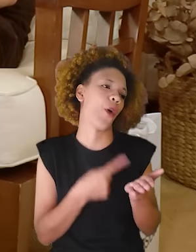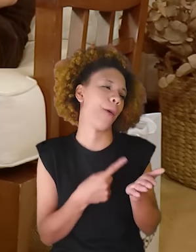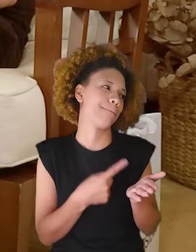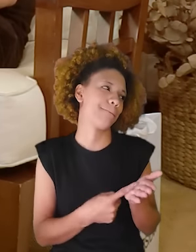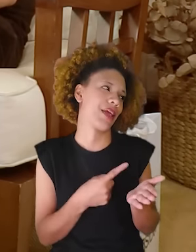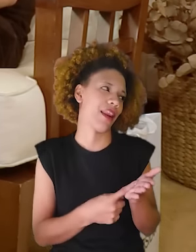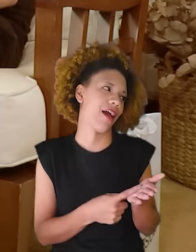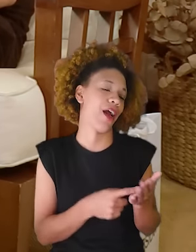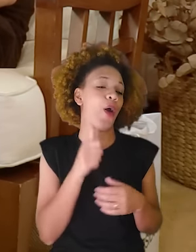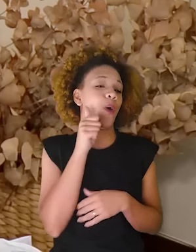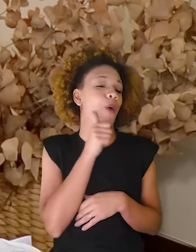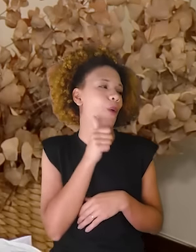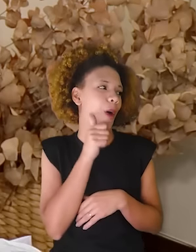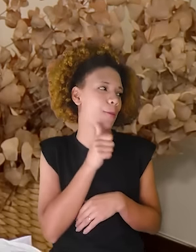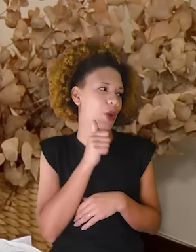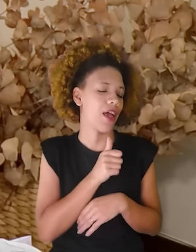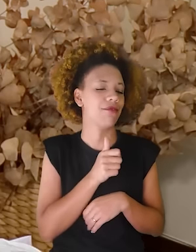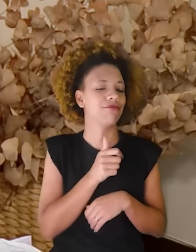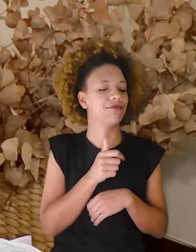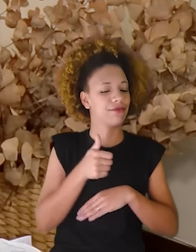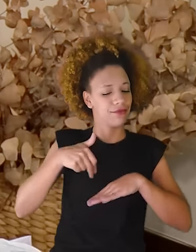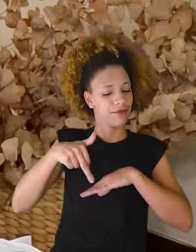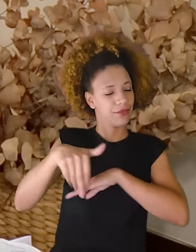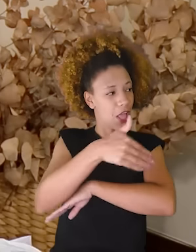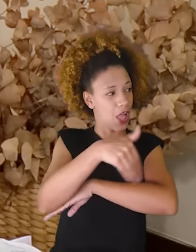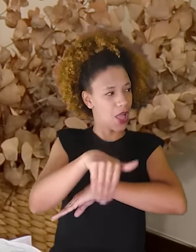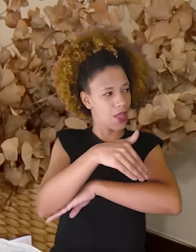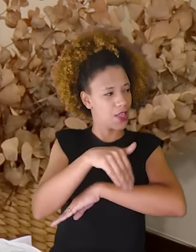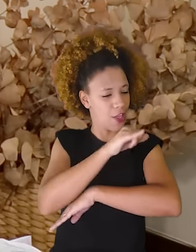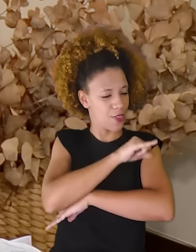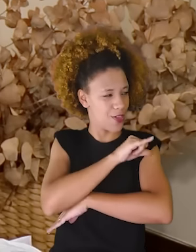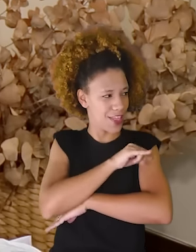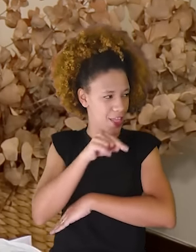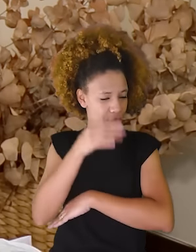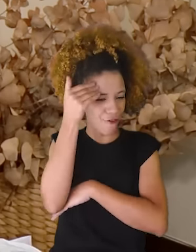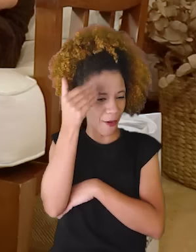com uma mulher tu botar aqui no trailer aqui de copacaban uma mulher Alguma famosa vai ficar se